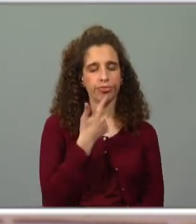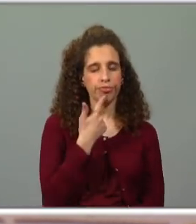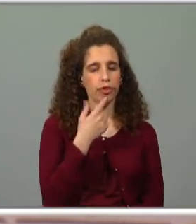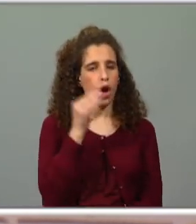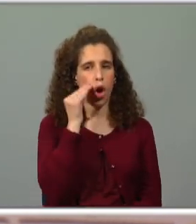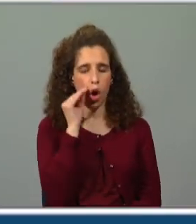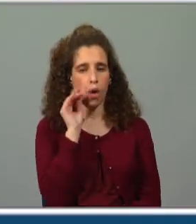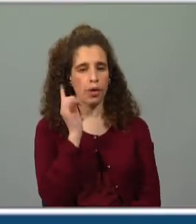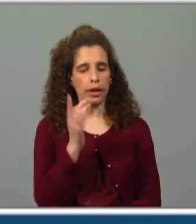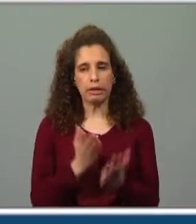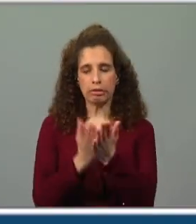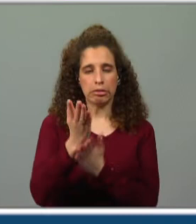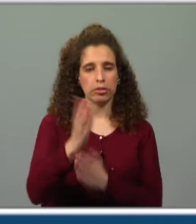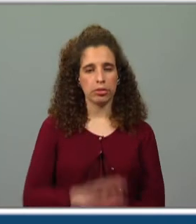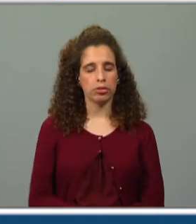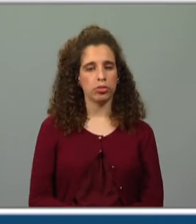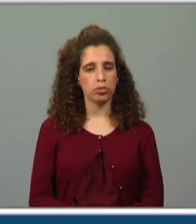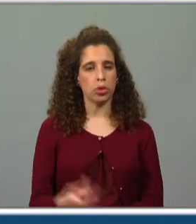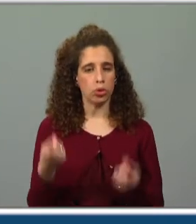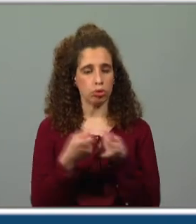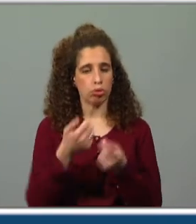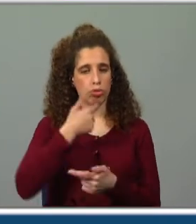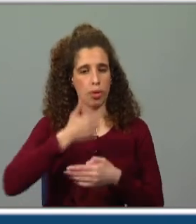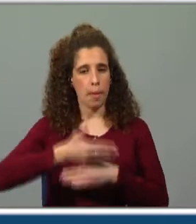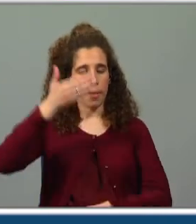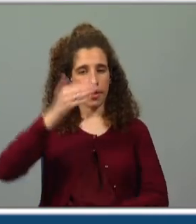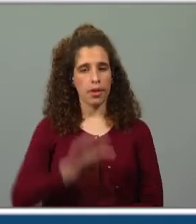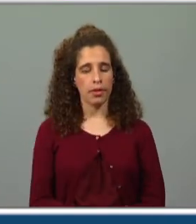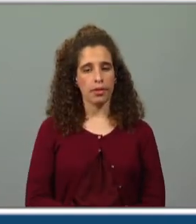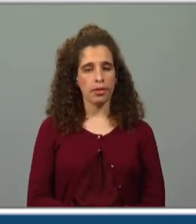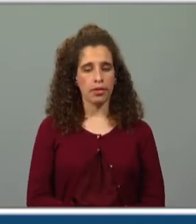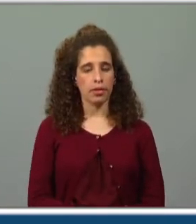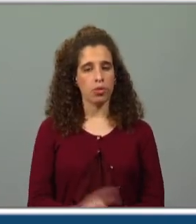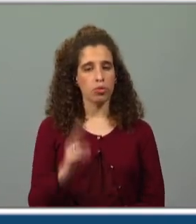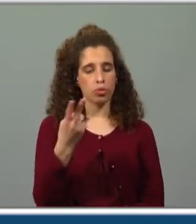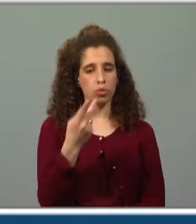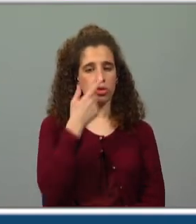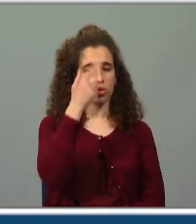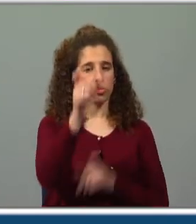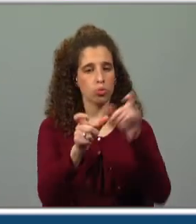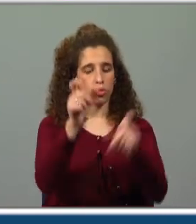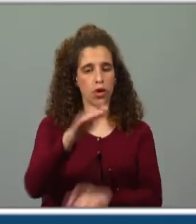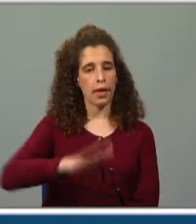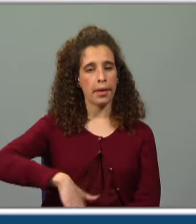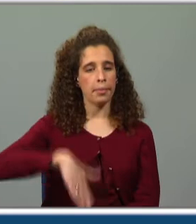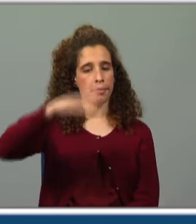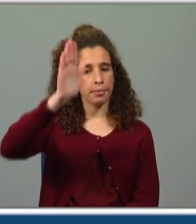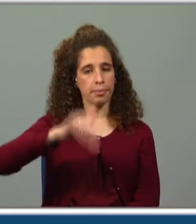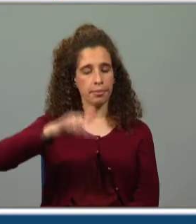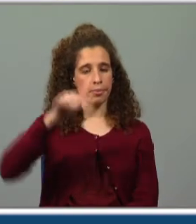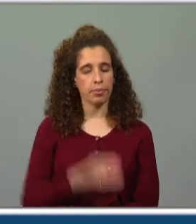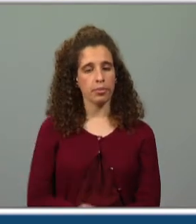como ficava a continuação junto à parede estão duas pessoas a pintar 靠牆的續集怎麼樣有兩個人在畫